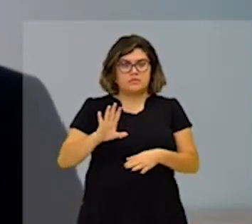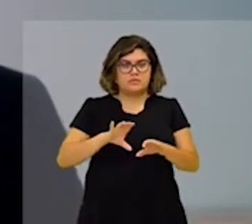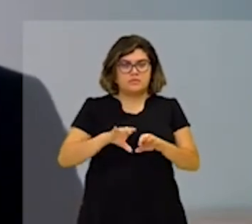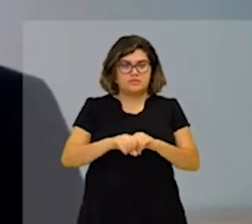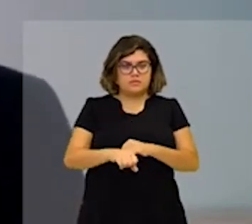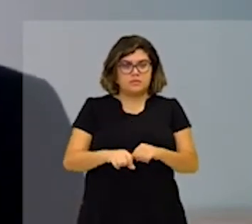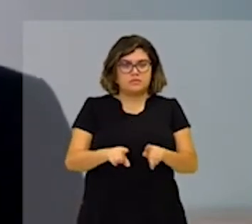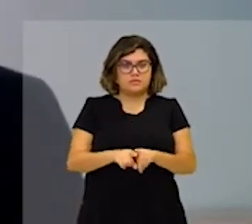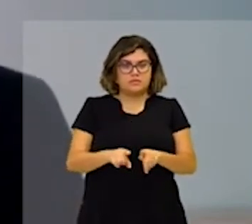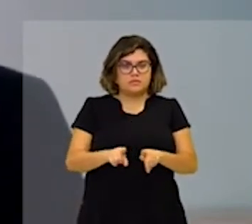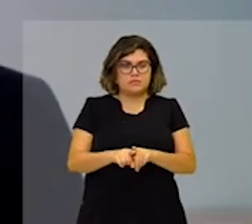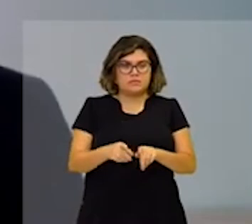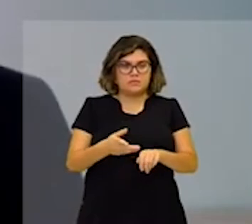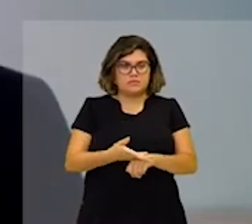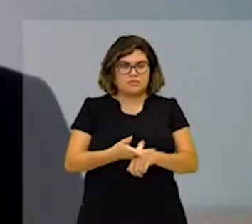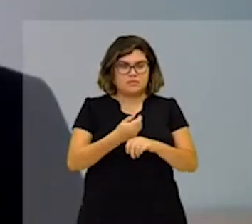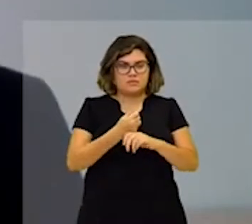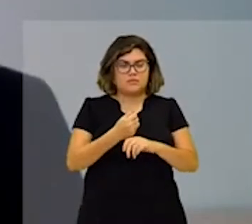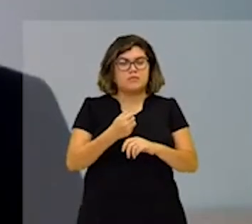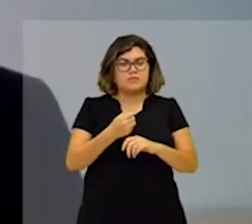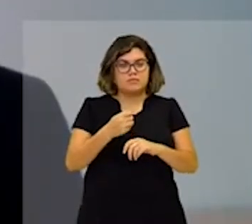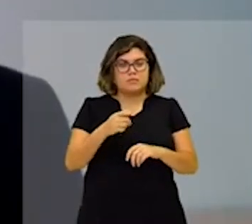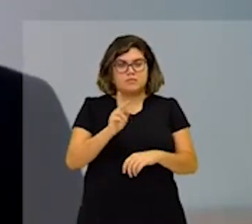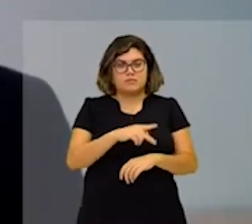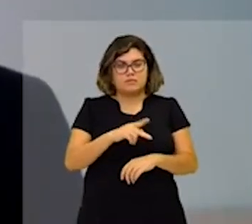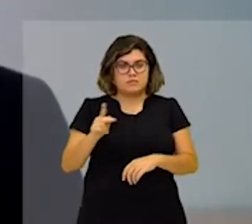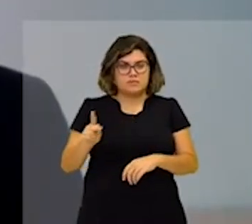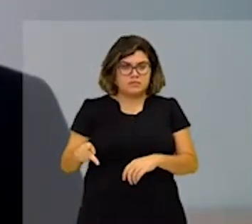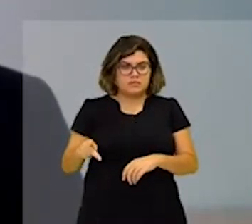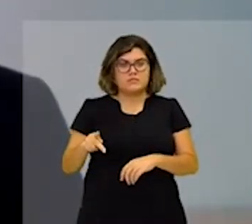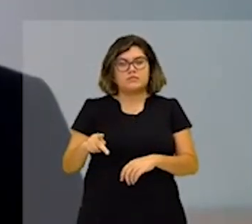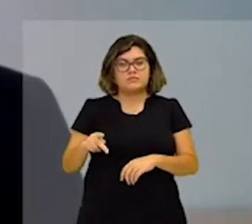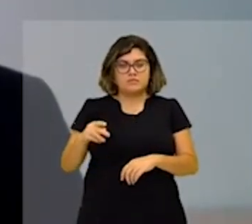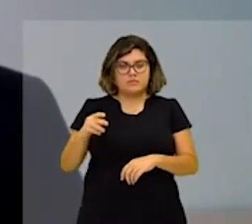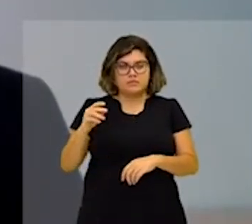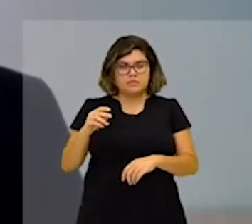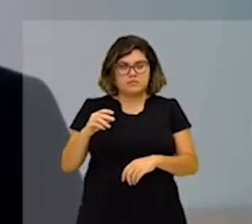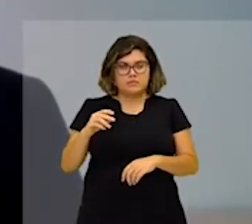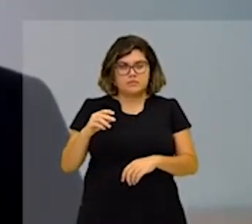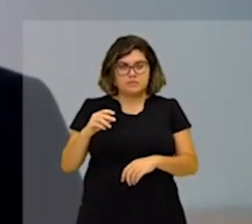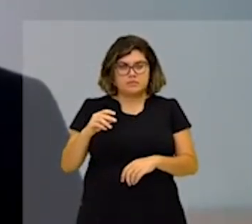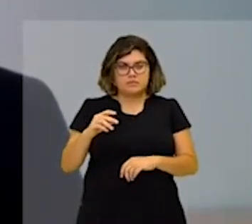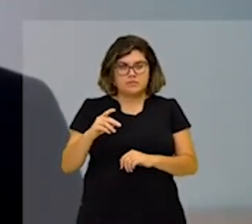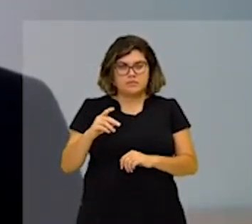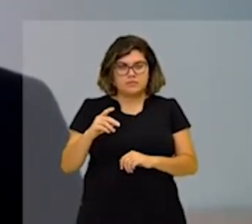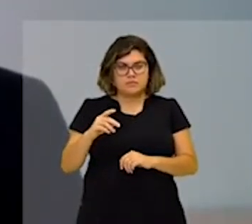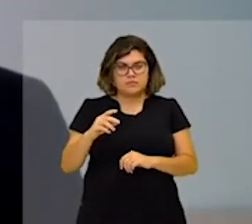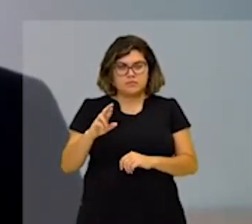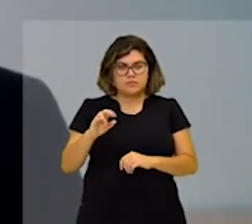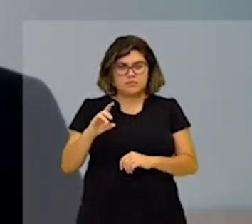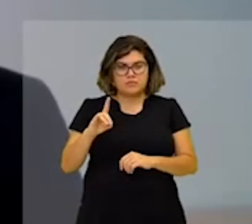magistrados Doutor Tiago Tristão do Tribunal de Justiça do Rio Grande do Sul e a doutora